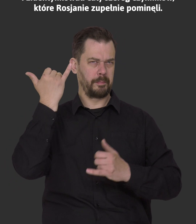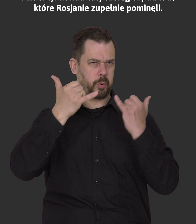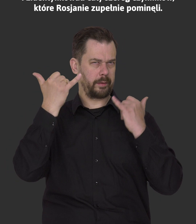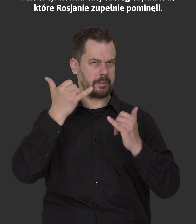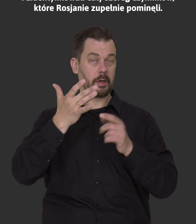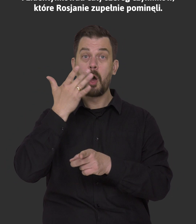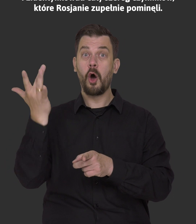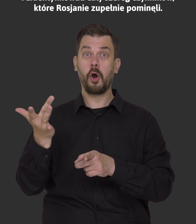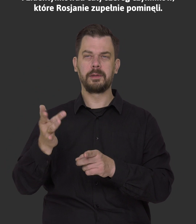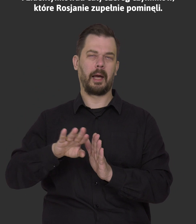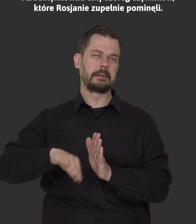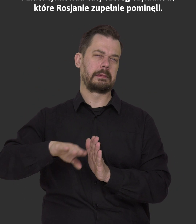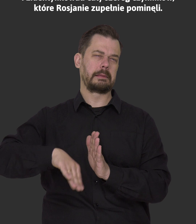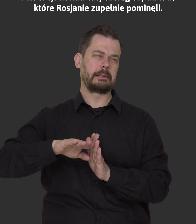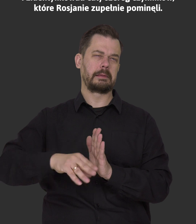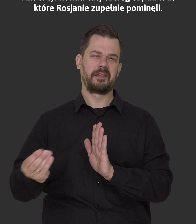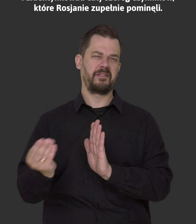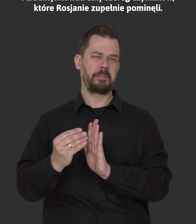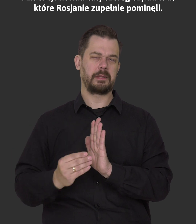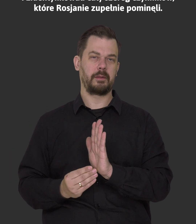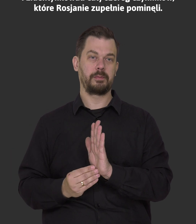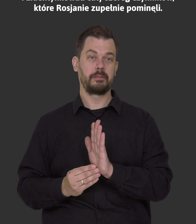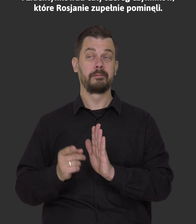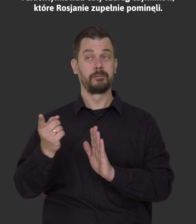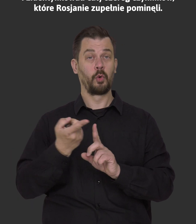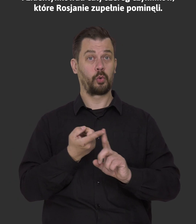I zidentyfikowali cały szereg czynników, które Rosjanie zupełnie pominęli.